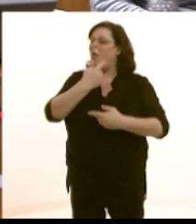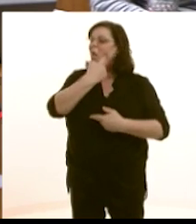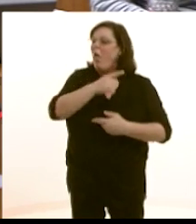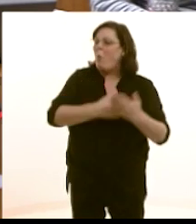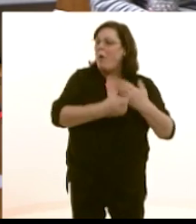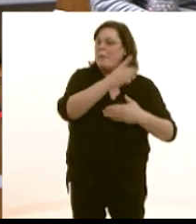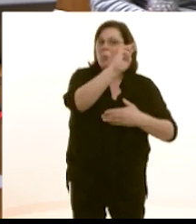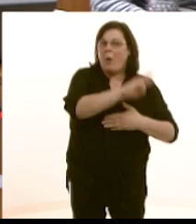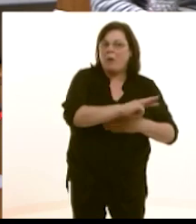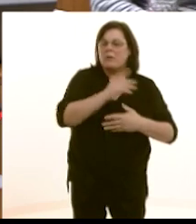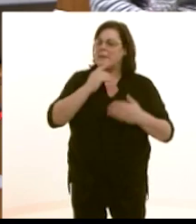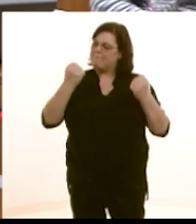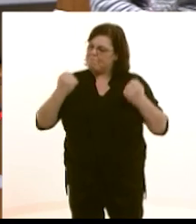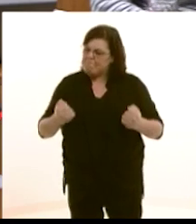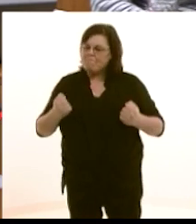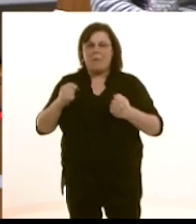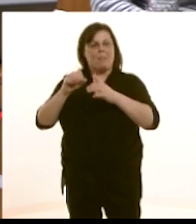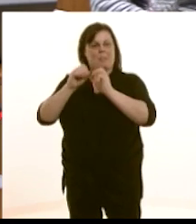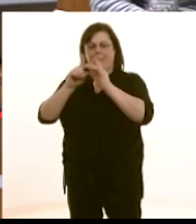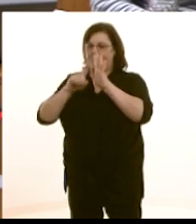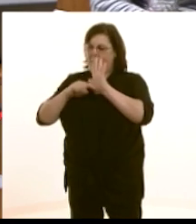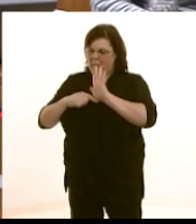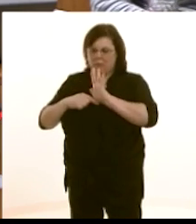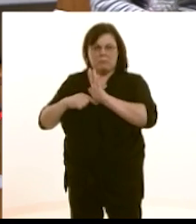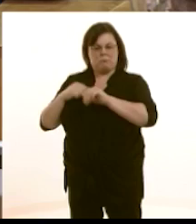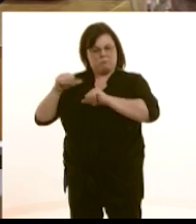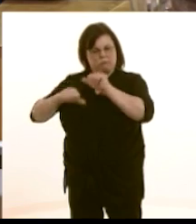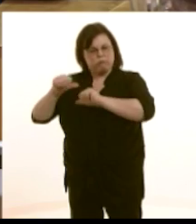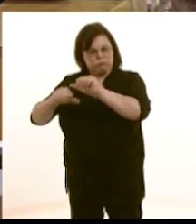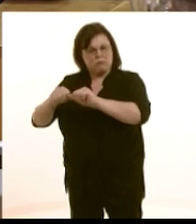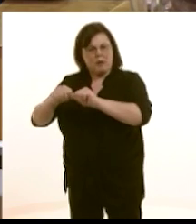sydd wedi cael eu datganoli. Wedyn bydd hynnyín fater, wrth gwrs, iír Llywodraeth nesaf,